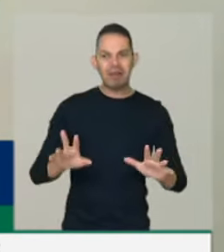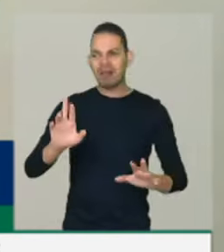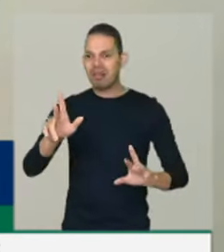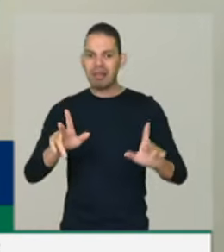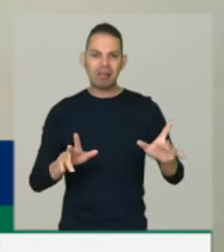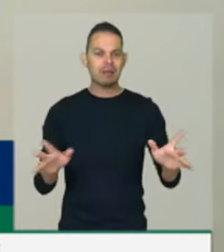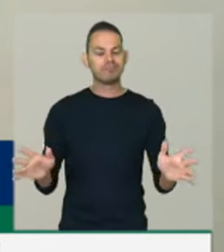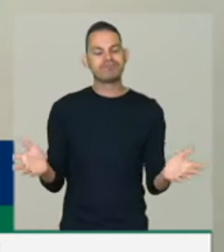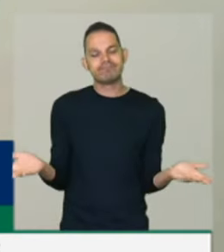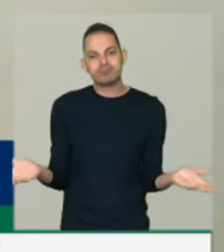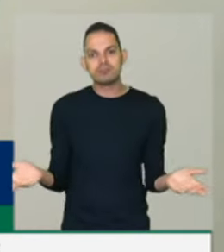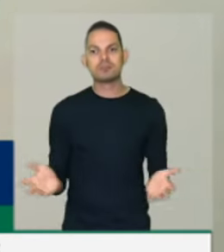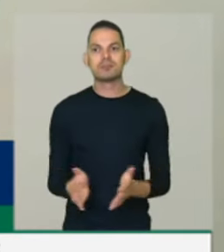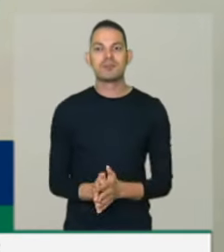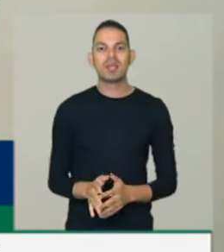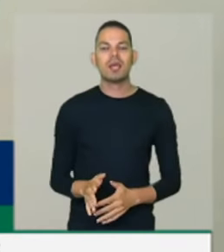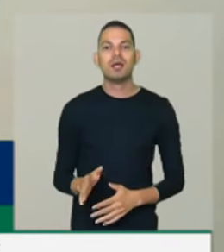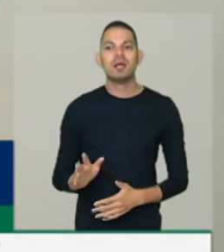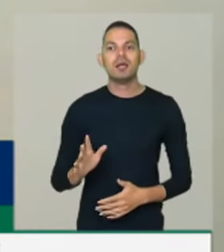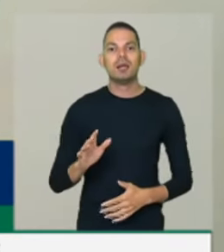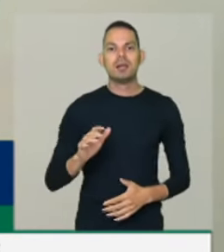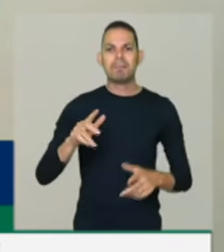TAMBÉM. PORQUE ISRAEL É UM EXEMPLO DE SUCESSO NO COMBATE AO CORONAVÍRUS, A VACINAÇÃ